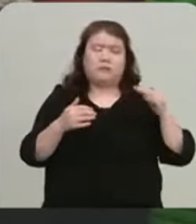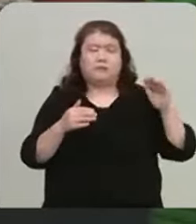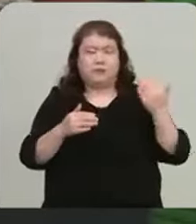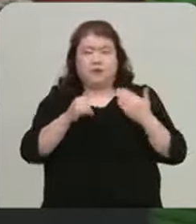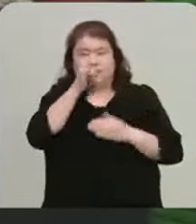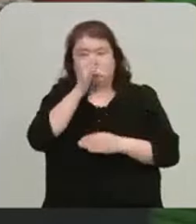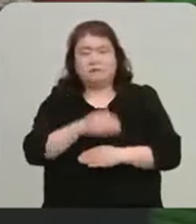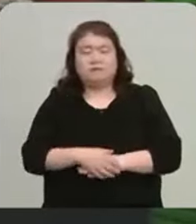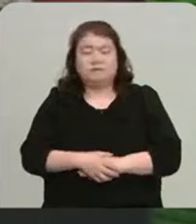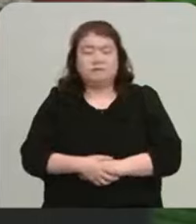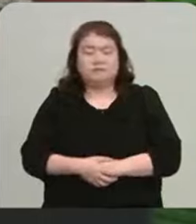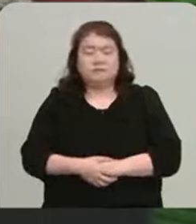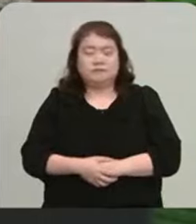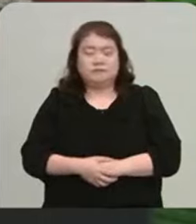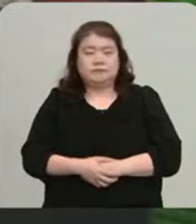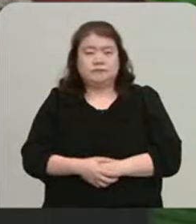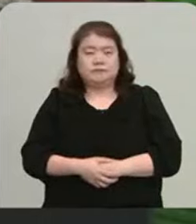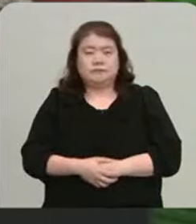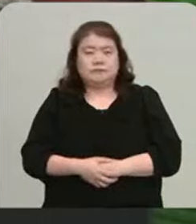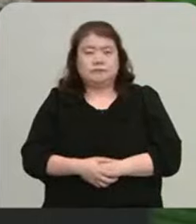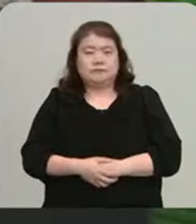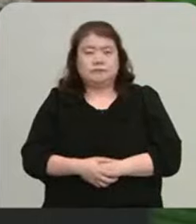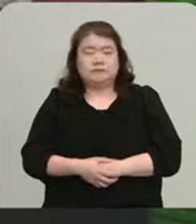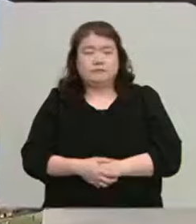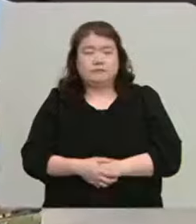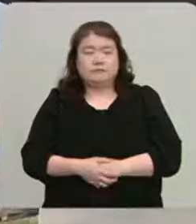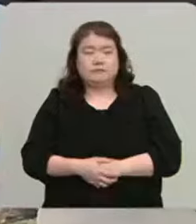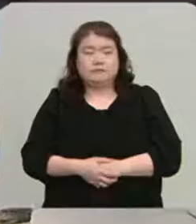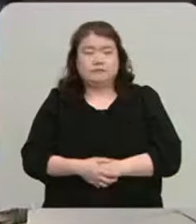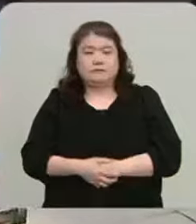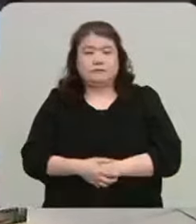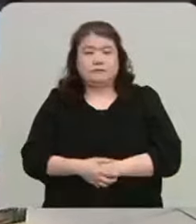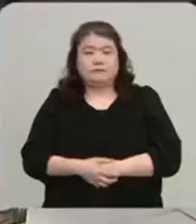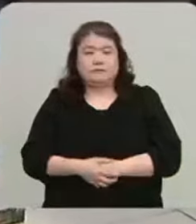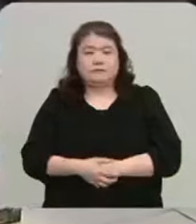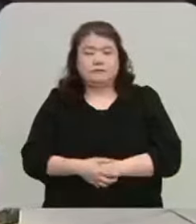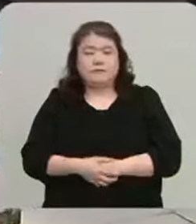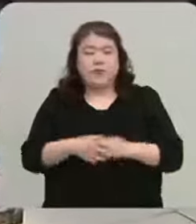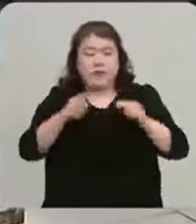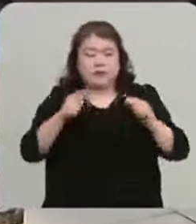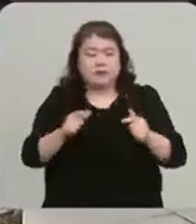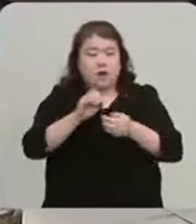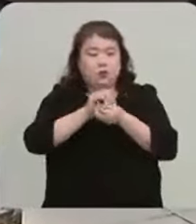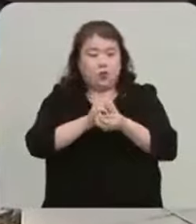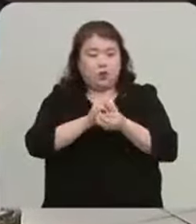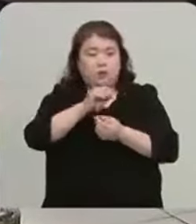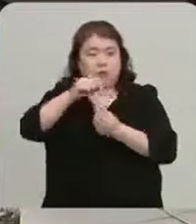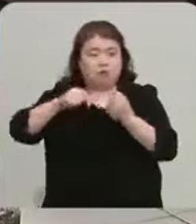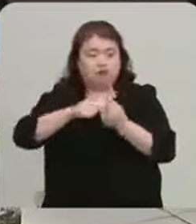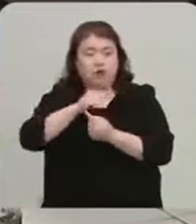이지현 기자입니다. 지역 농협에서 운영하는 한 마트 입니다.